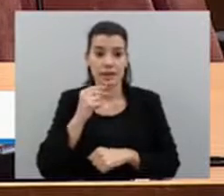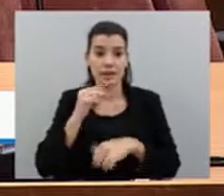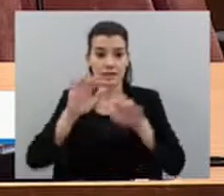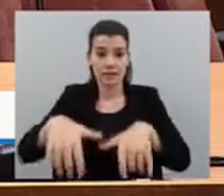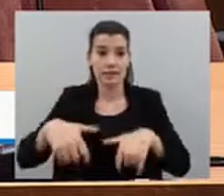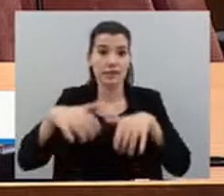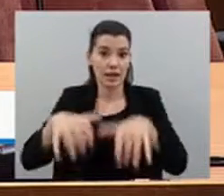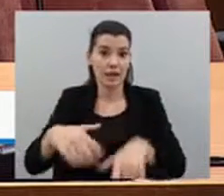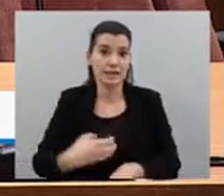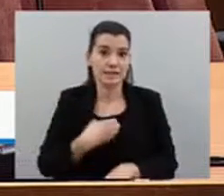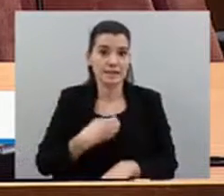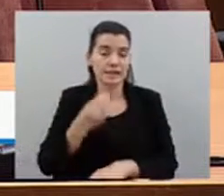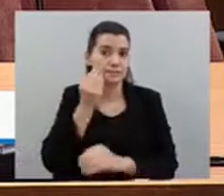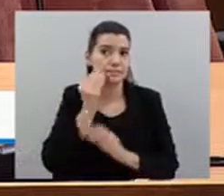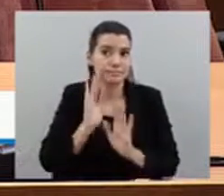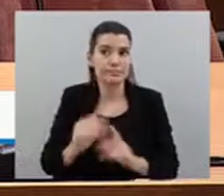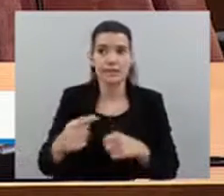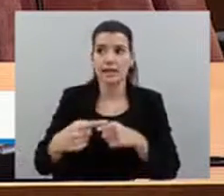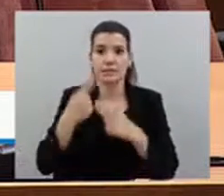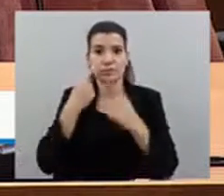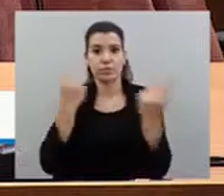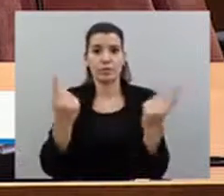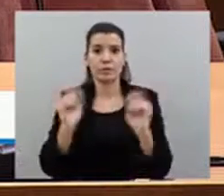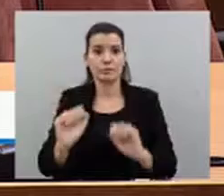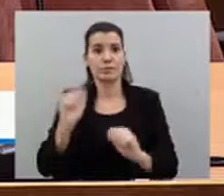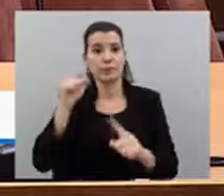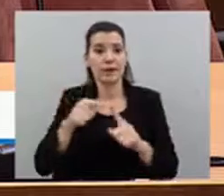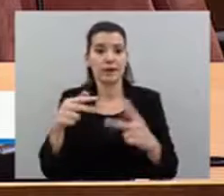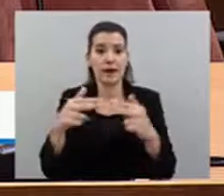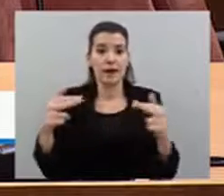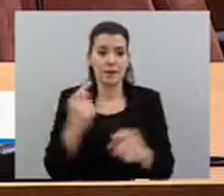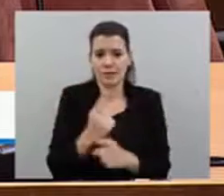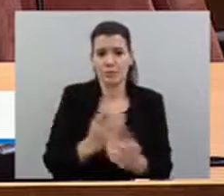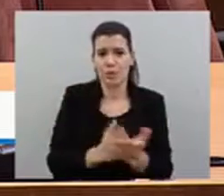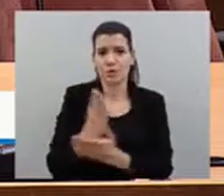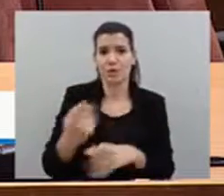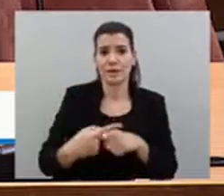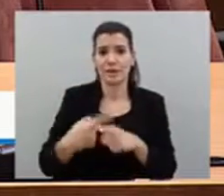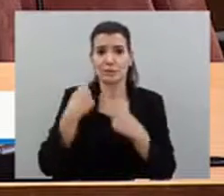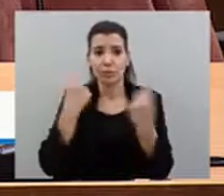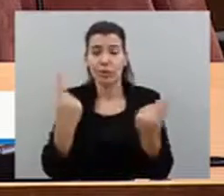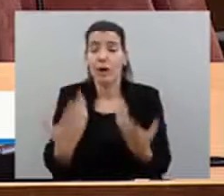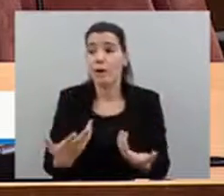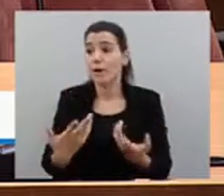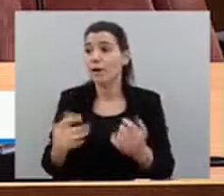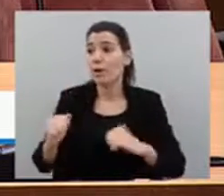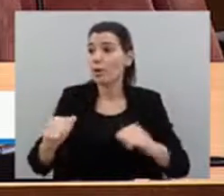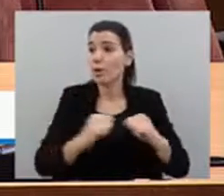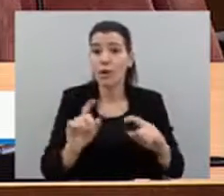interesse público para o Município, e continua a ser de interesse público, há